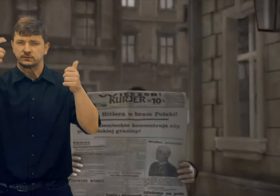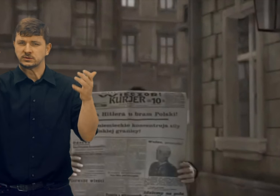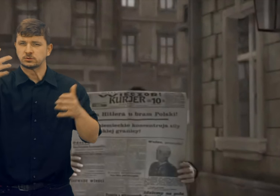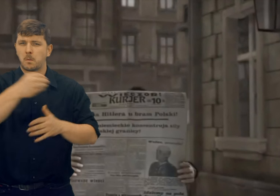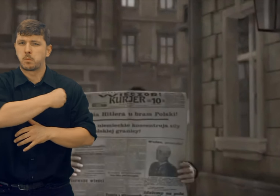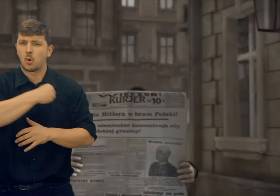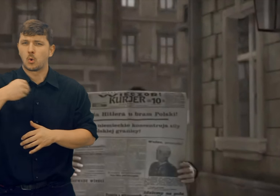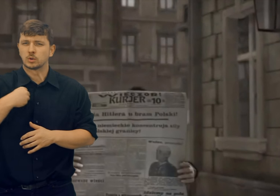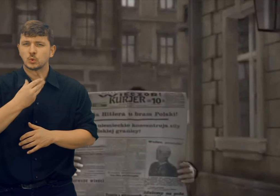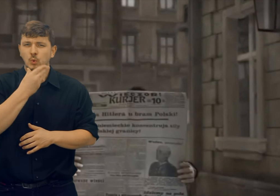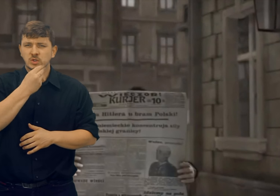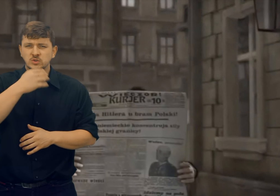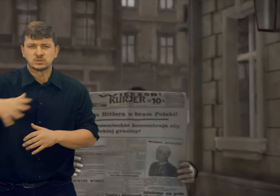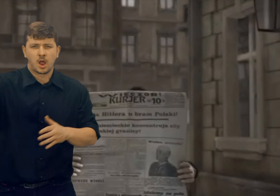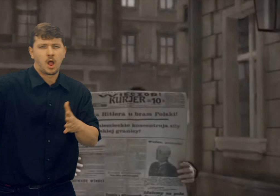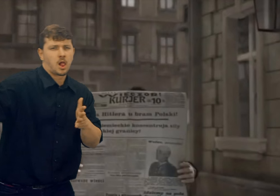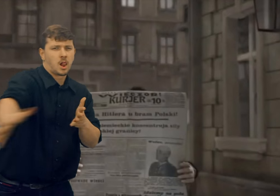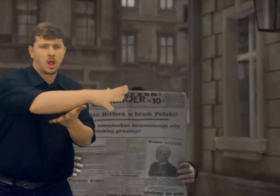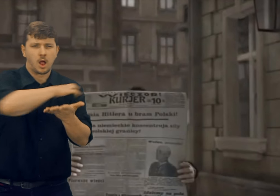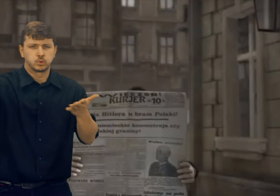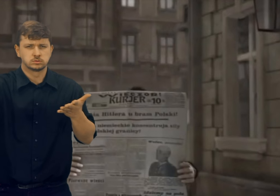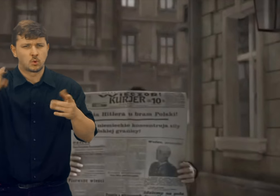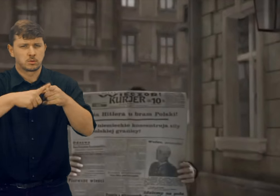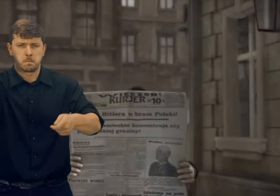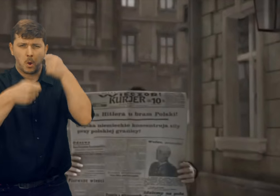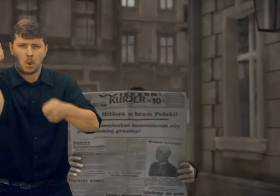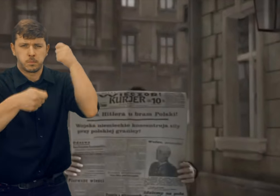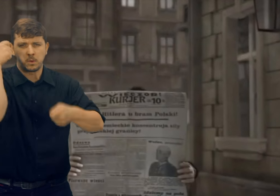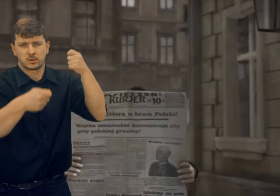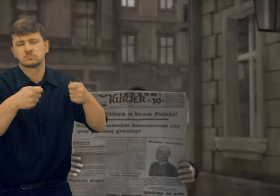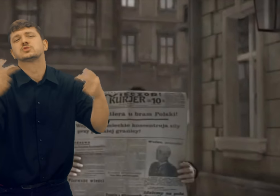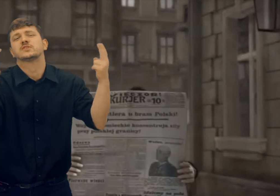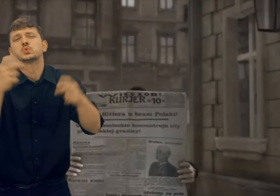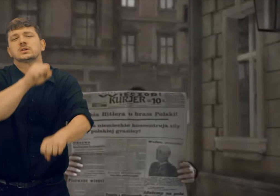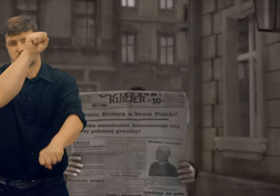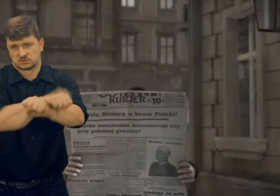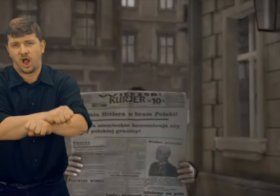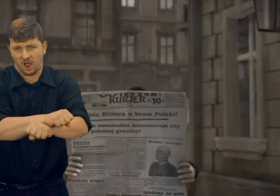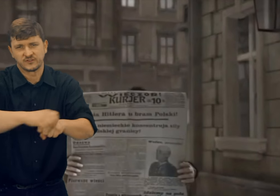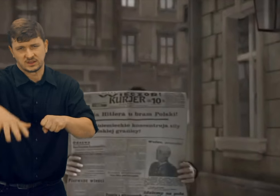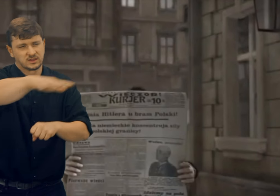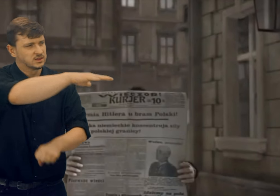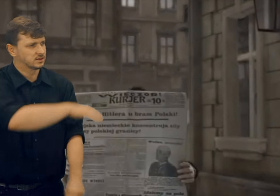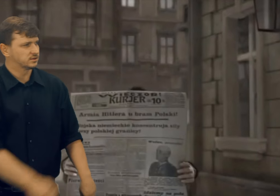Es begann auch der HOLOCAUST gegen viele jüdische Polen und das ganze Volk war im eignen Land versklavt.